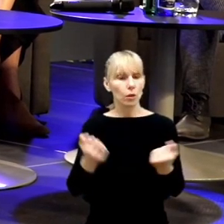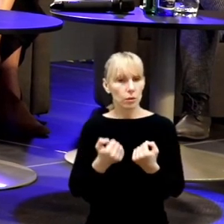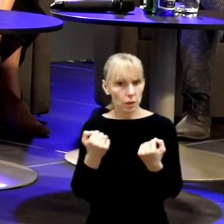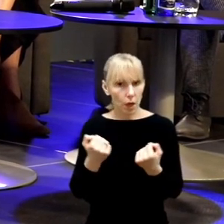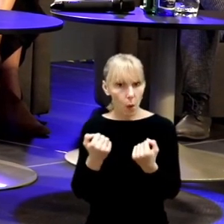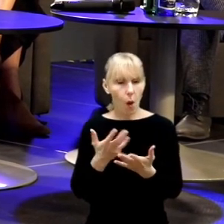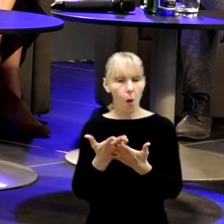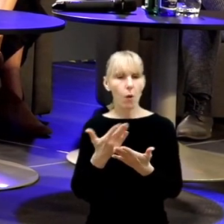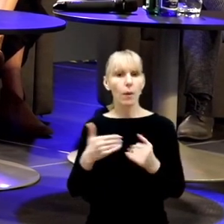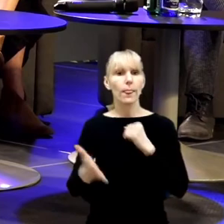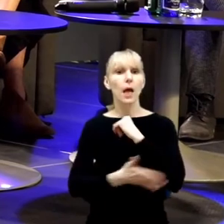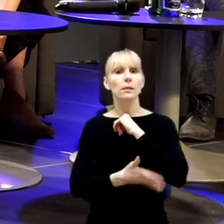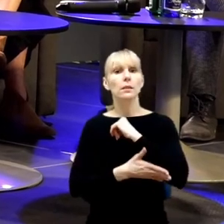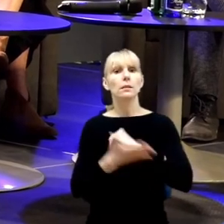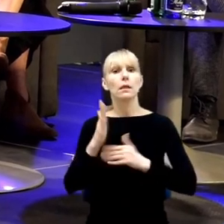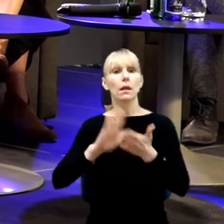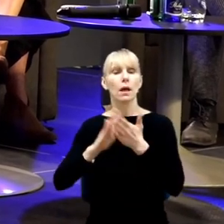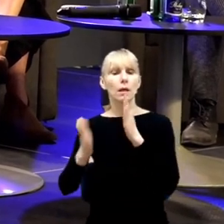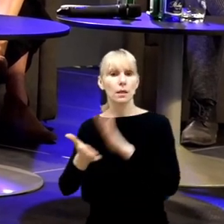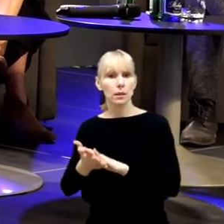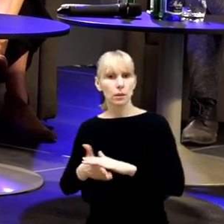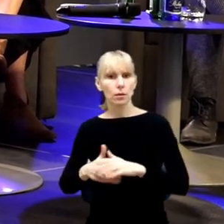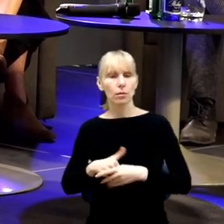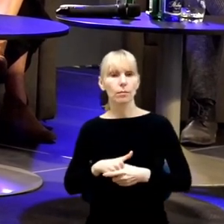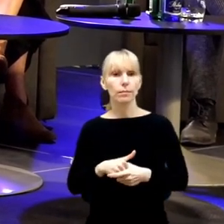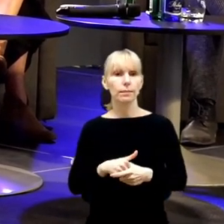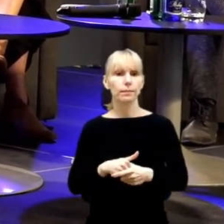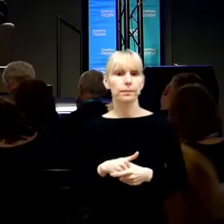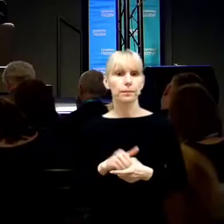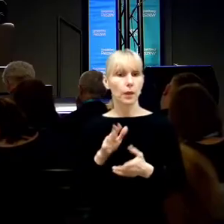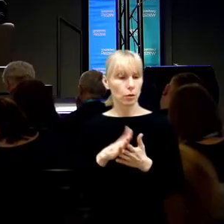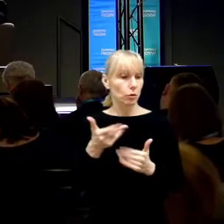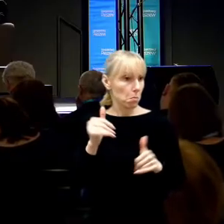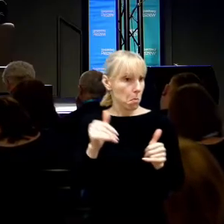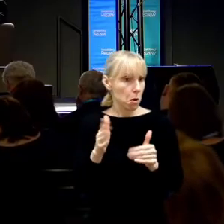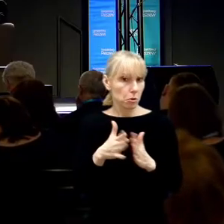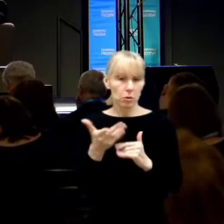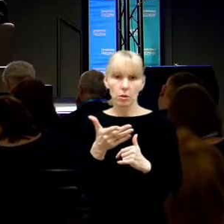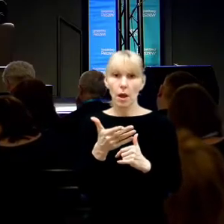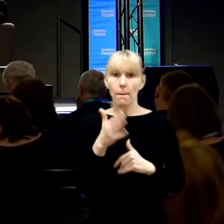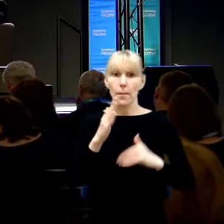Dlaczego? Dlatego, że to jest takie pytanie, czy możemy budować w każdej miejscowości, w każdym miejscu?